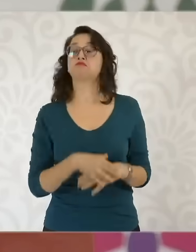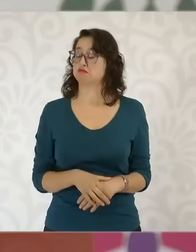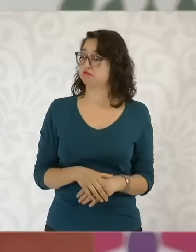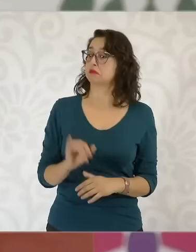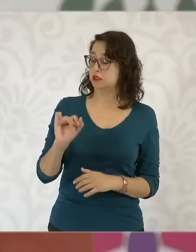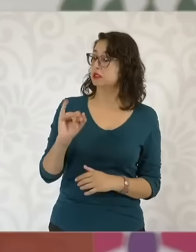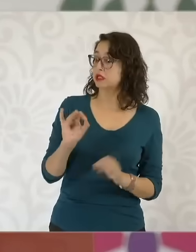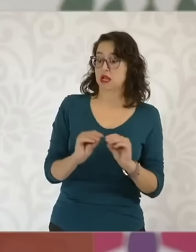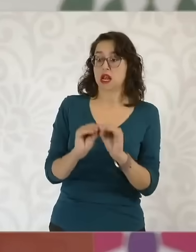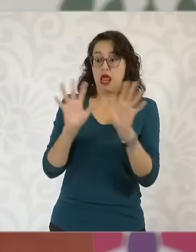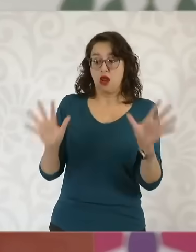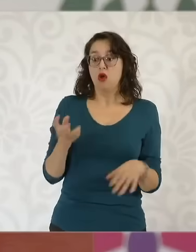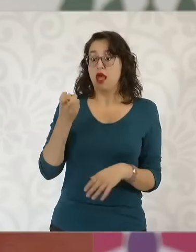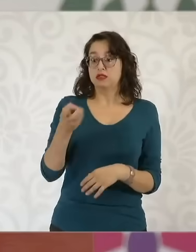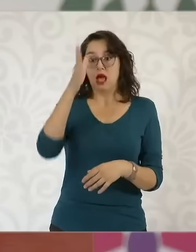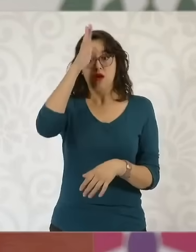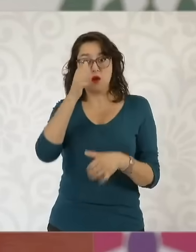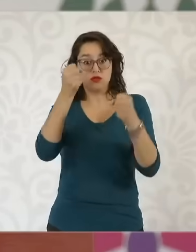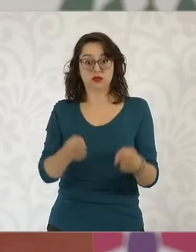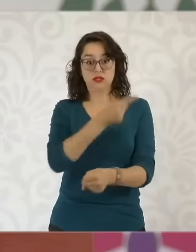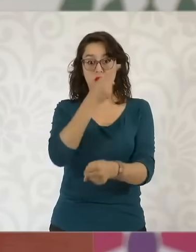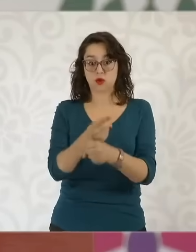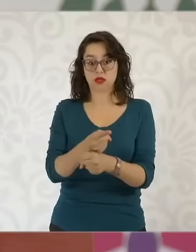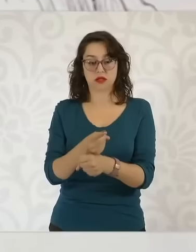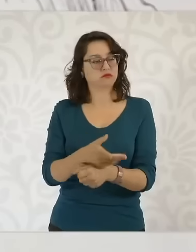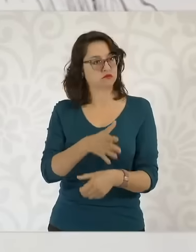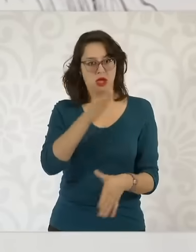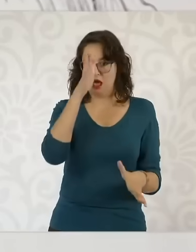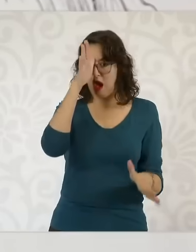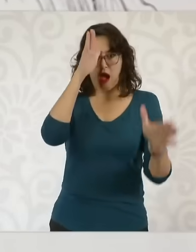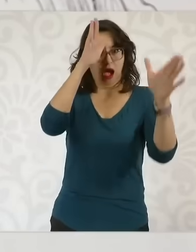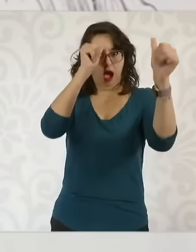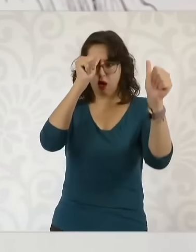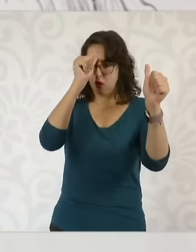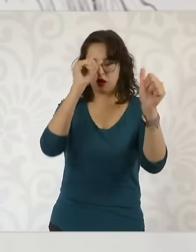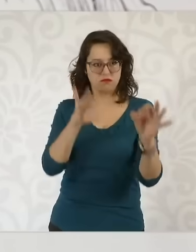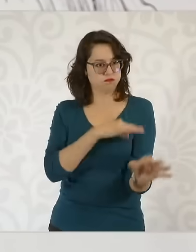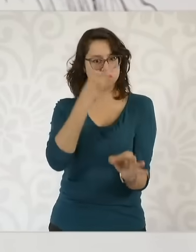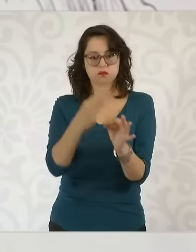hemos tenido en el acuerdo de seguridad. Está prácticamente cerrado el acuerdo de seguridad.